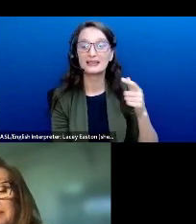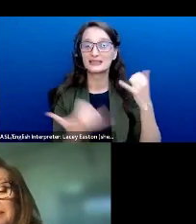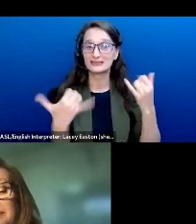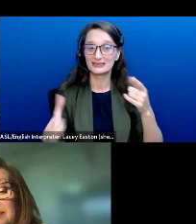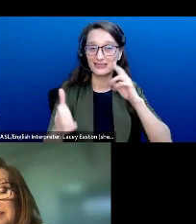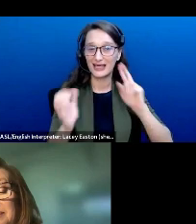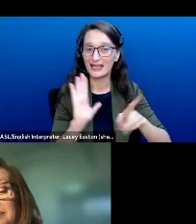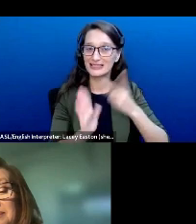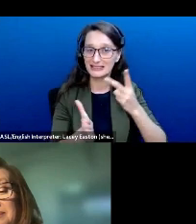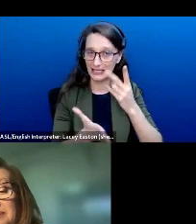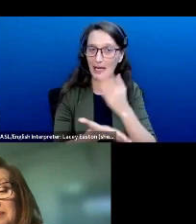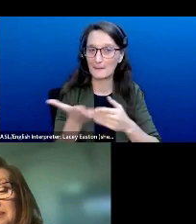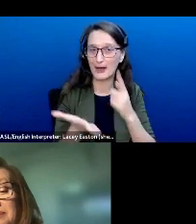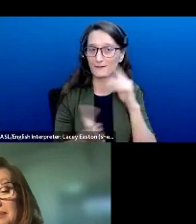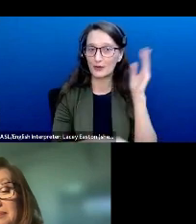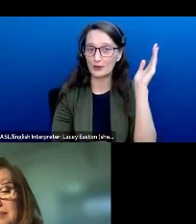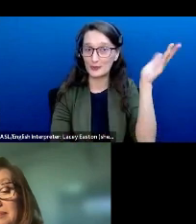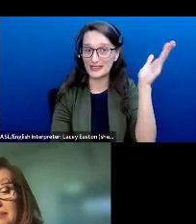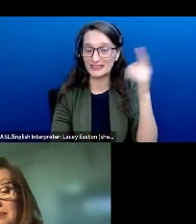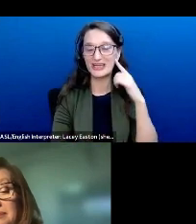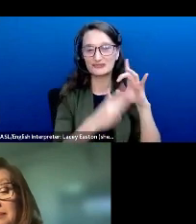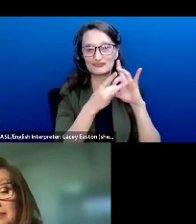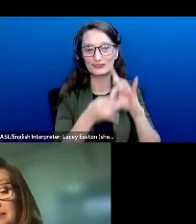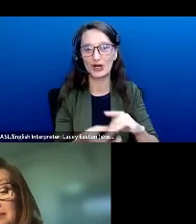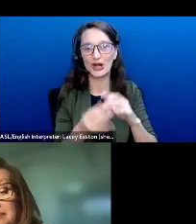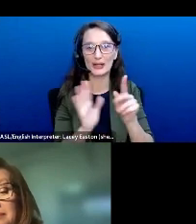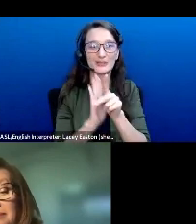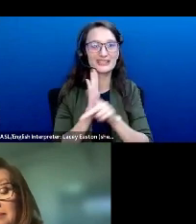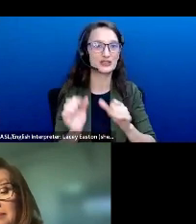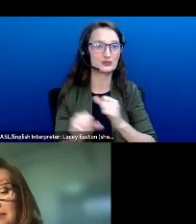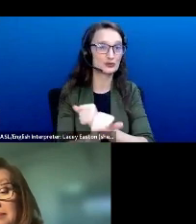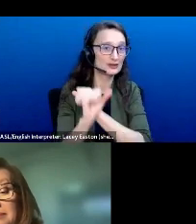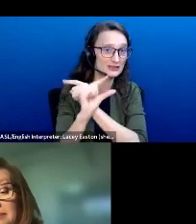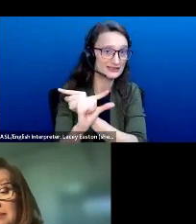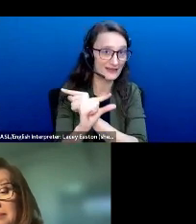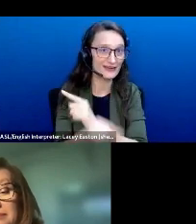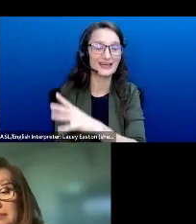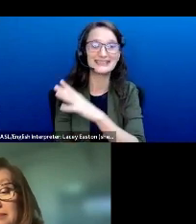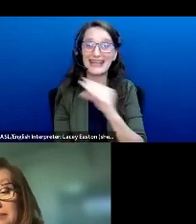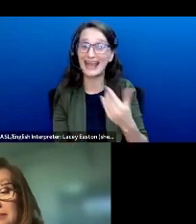presentación sobre las garantías procesales y la esperanza hoy es que se